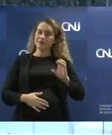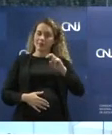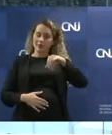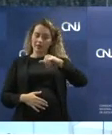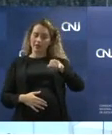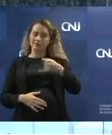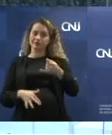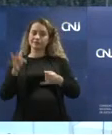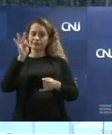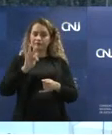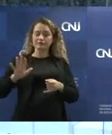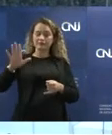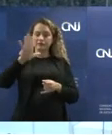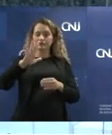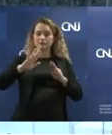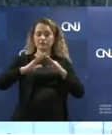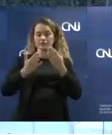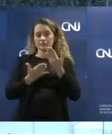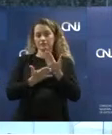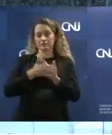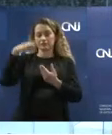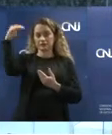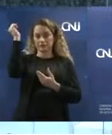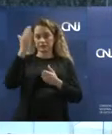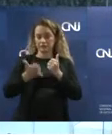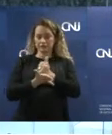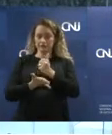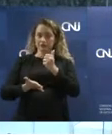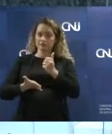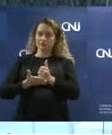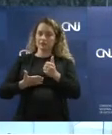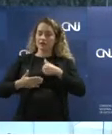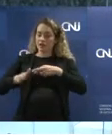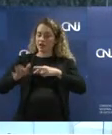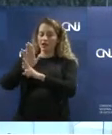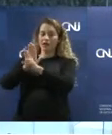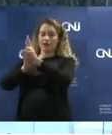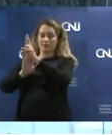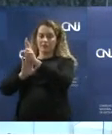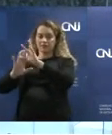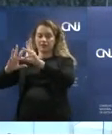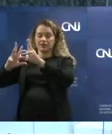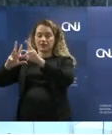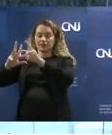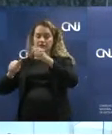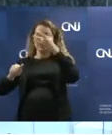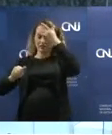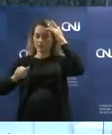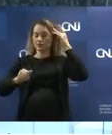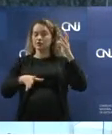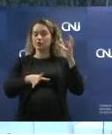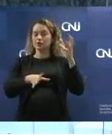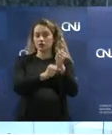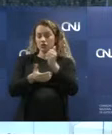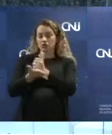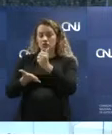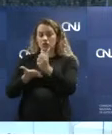do Brasil, ter a honra de representar os tabeliães de notas de todo o país nesse momento histórico para a nossa atividade